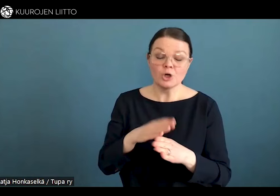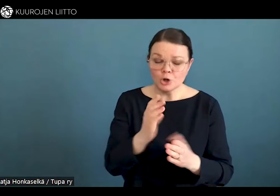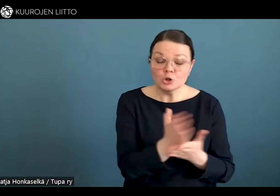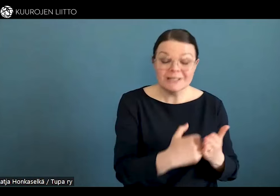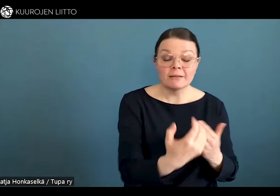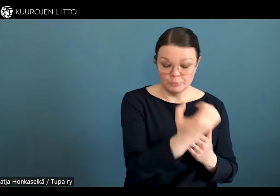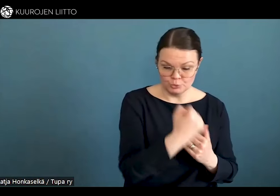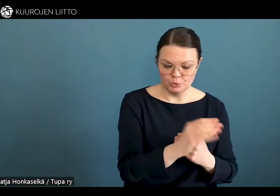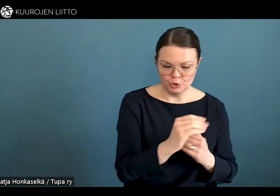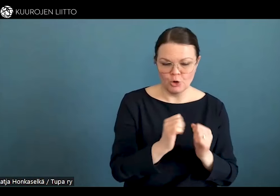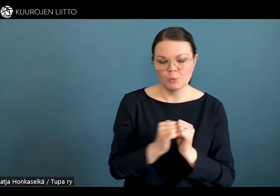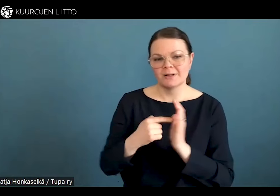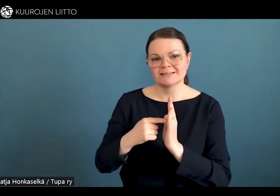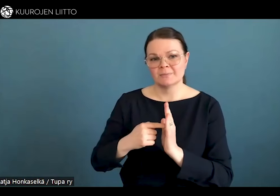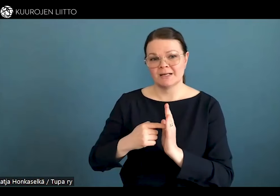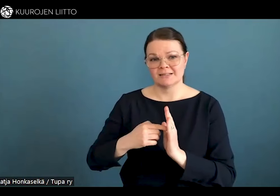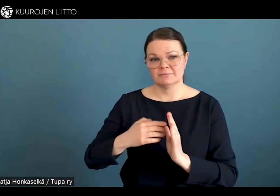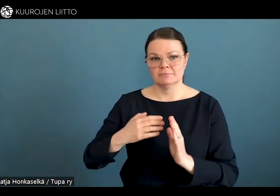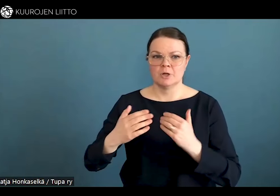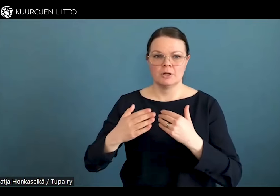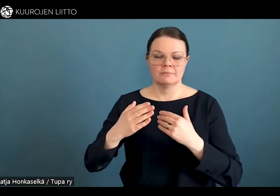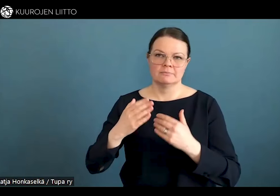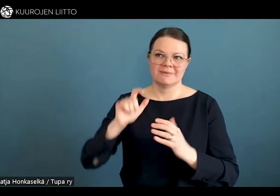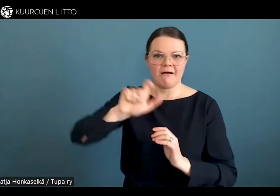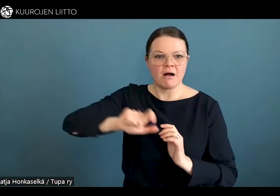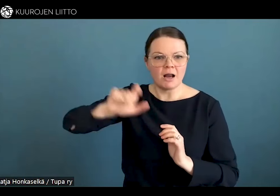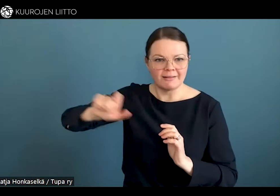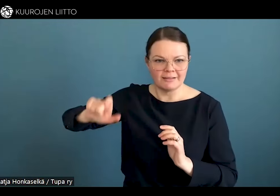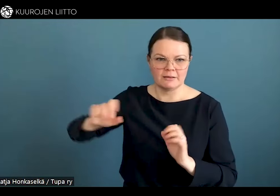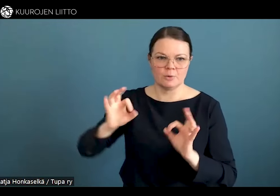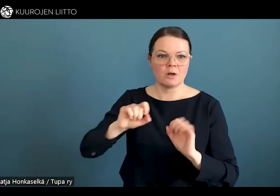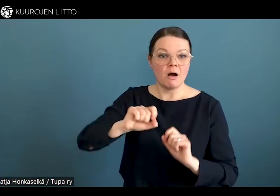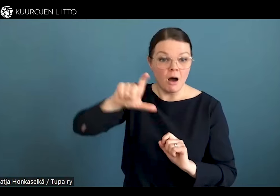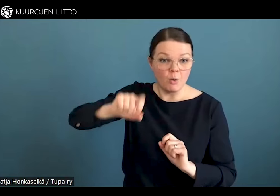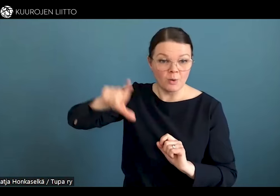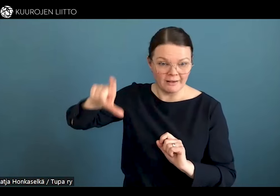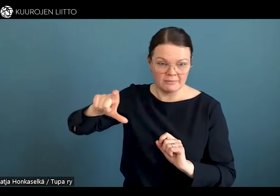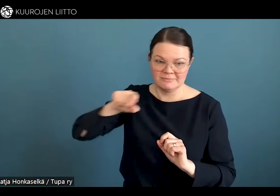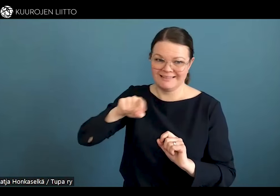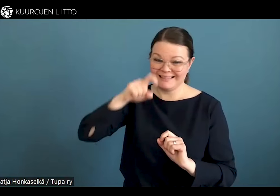Osittainhan se onkin, mutta esimerkiksi kalenteriin -